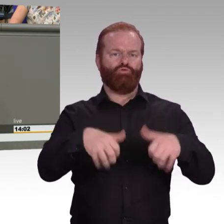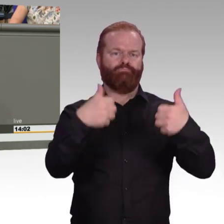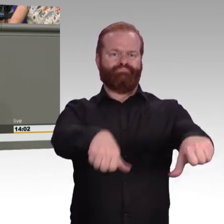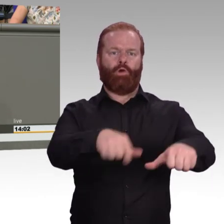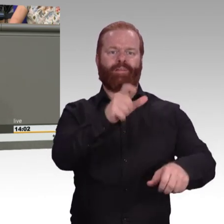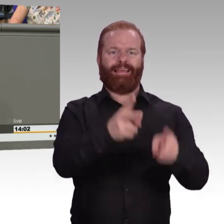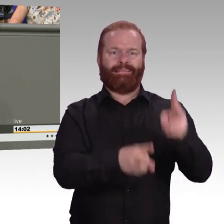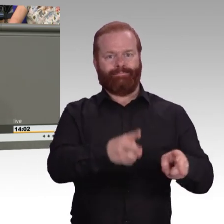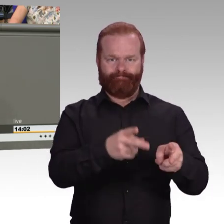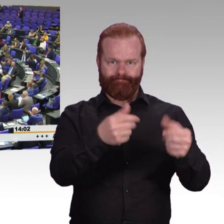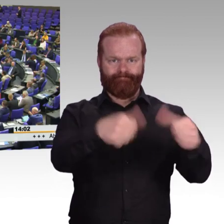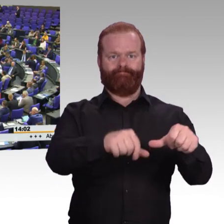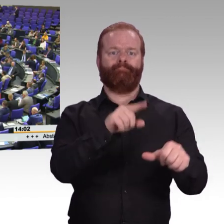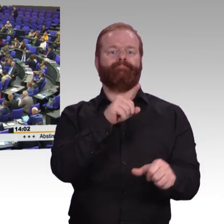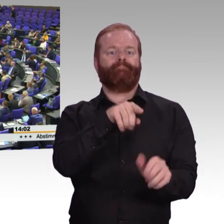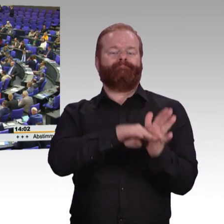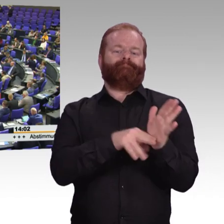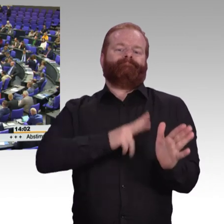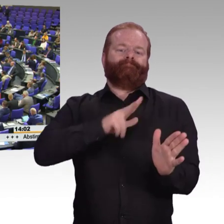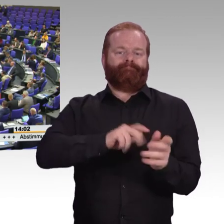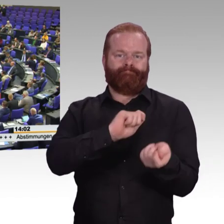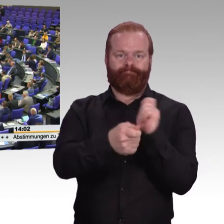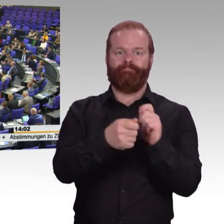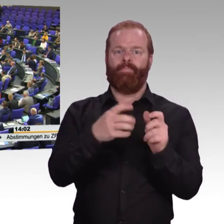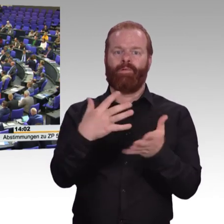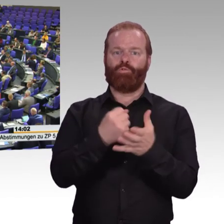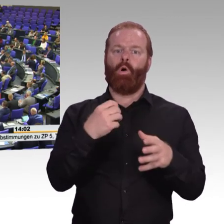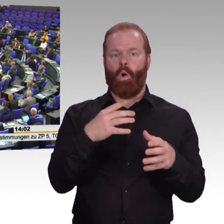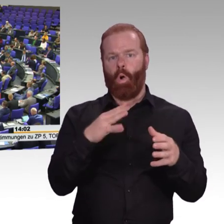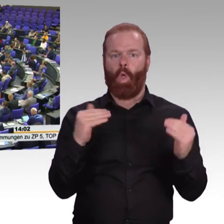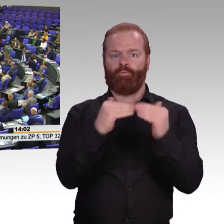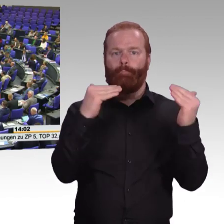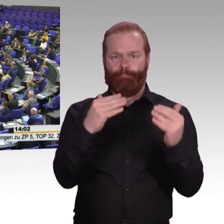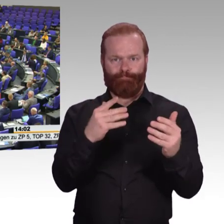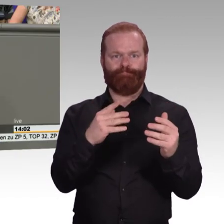(Beifall) Artikel 6 im Grundgesetz zu ergänzen